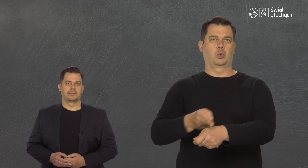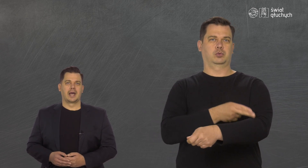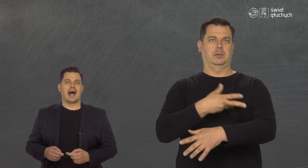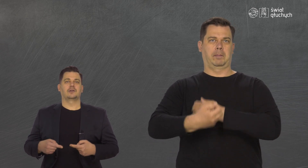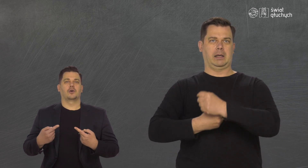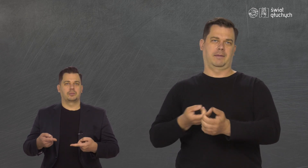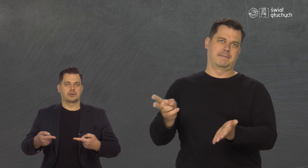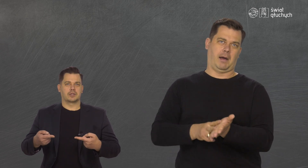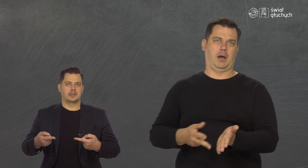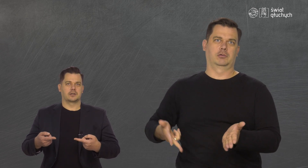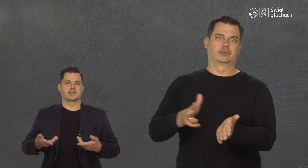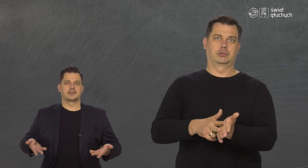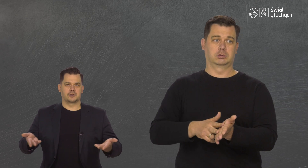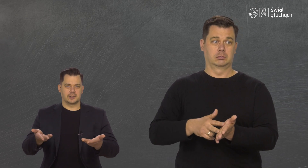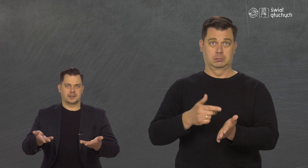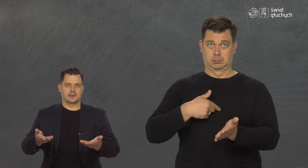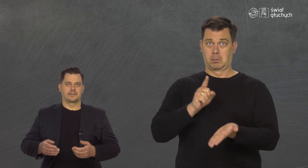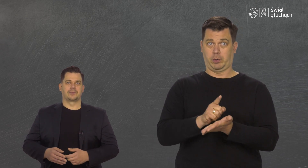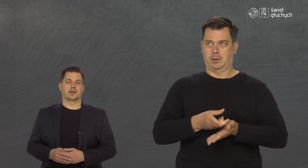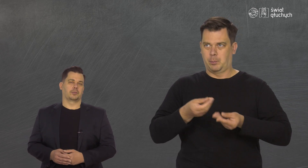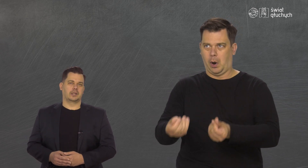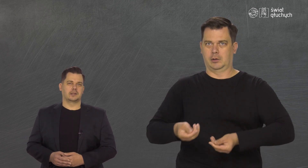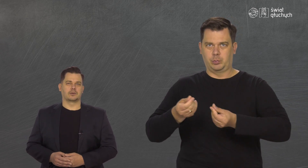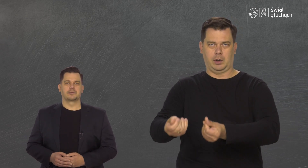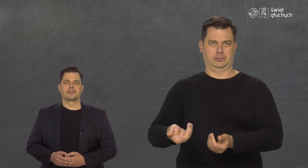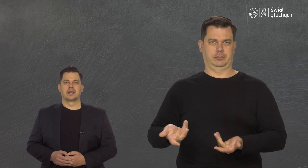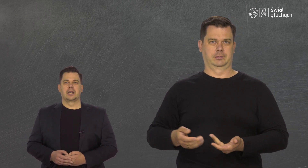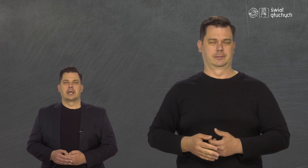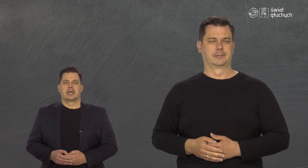A to obciąża kieszenie nas wszystkich – jako podatników.